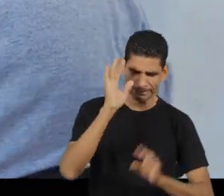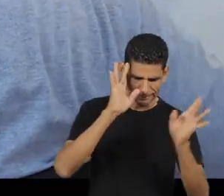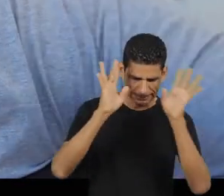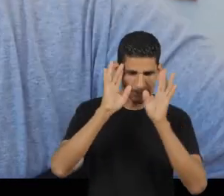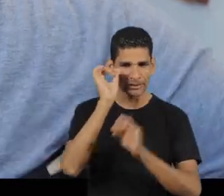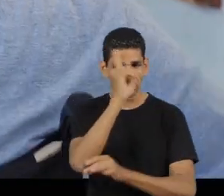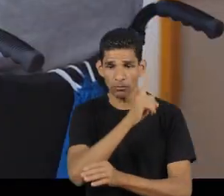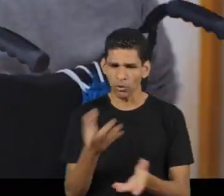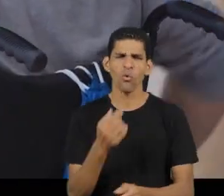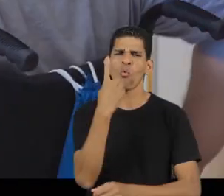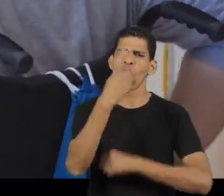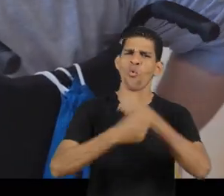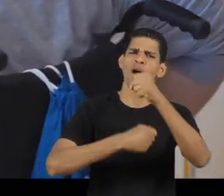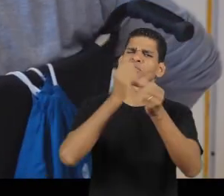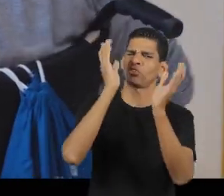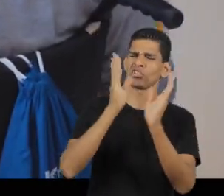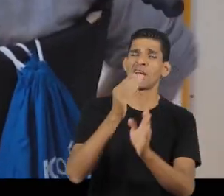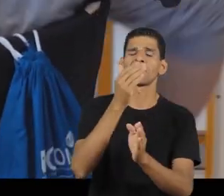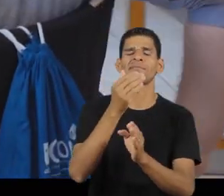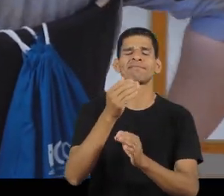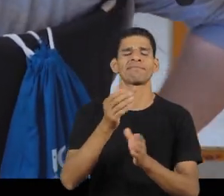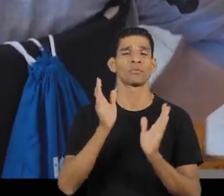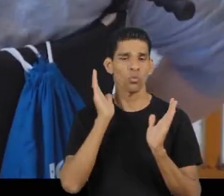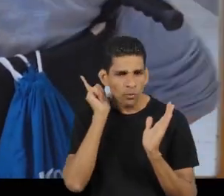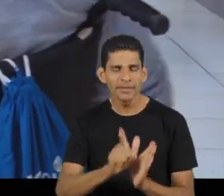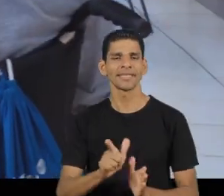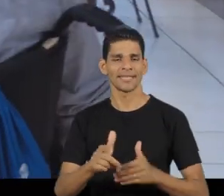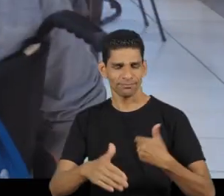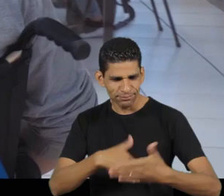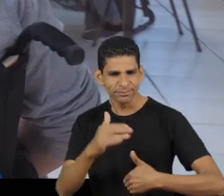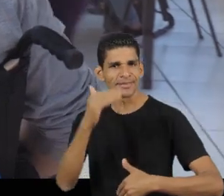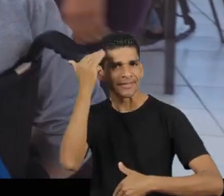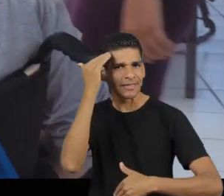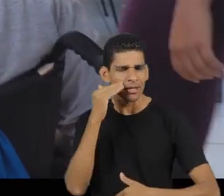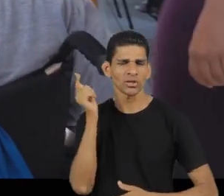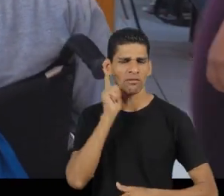Mas agora com um ano e meio já aqui em Santa Maria, já tô bem adaptado